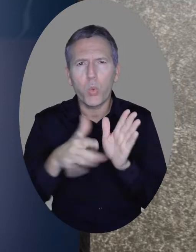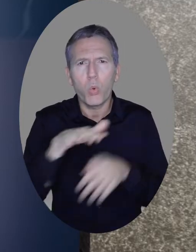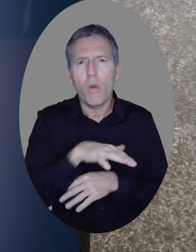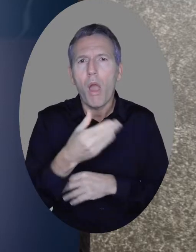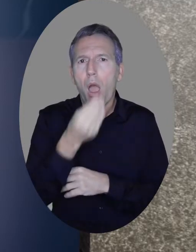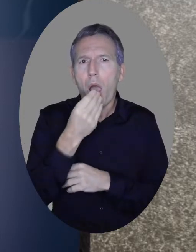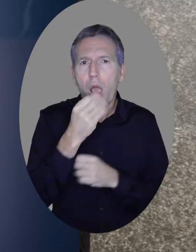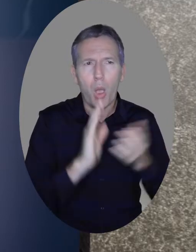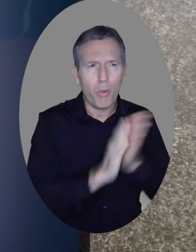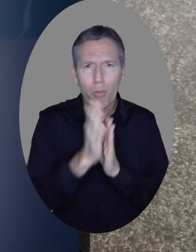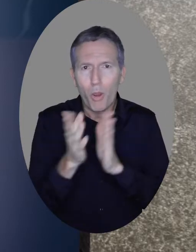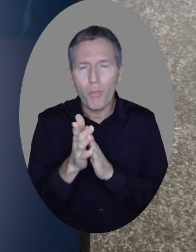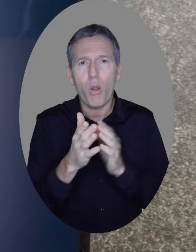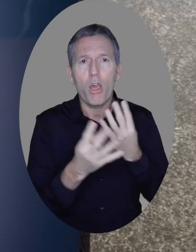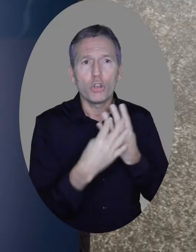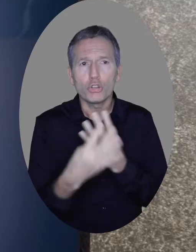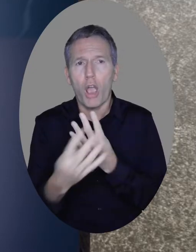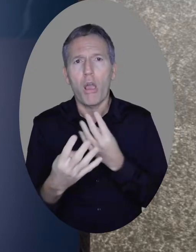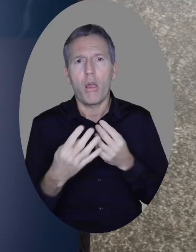durant les six premières années de cette guerre,